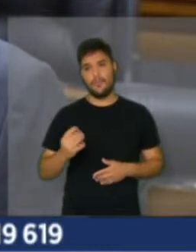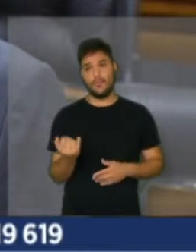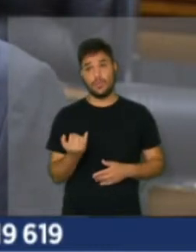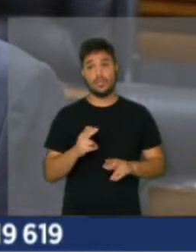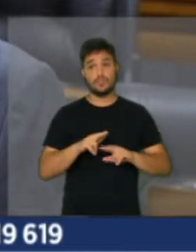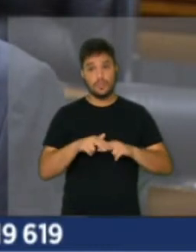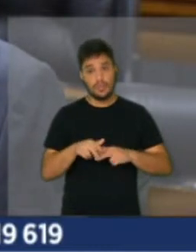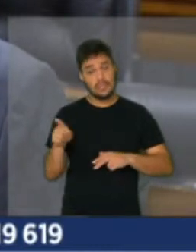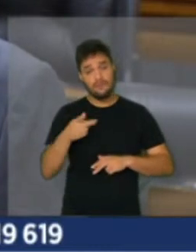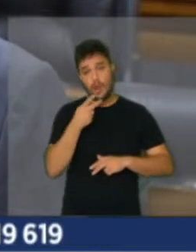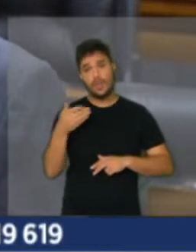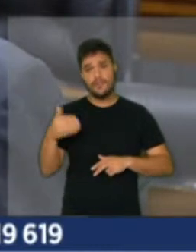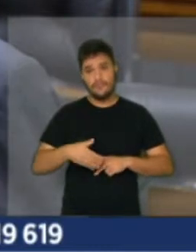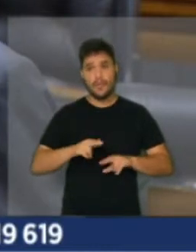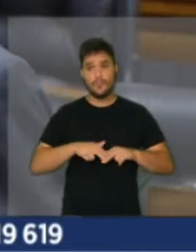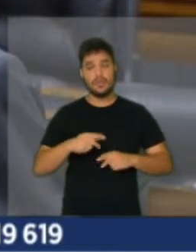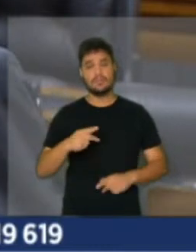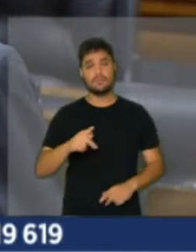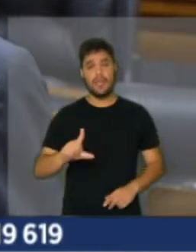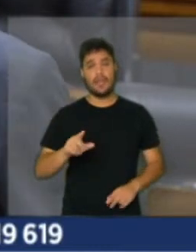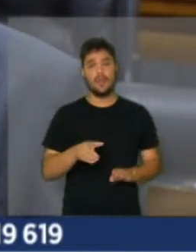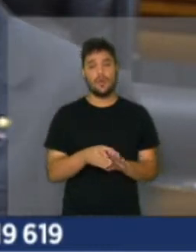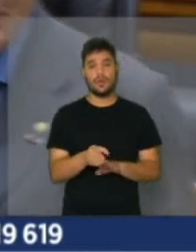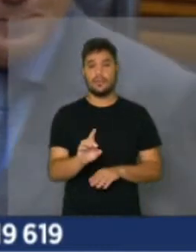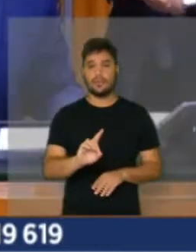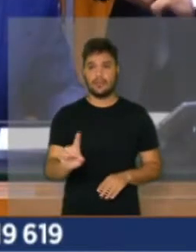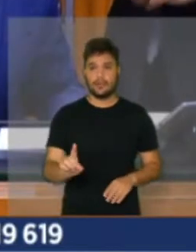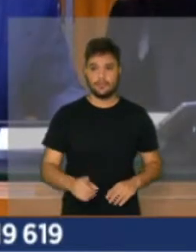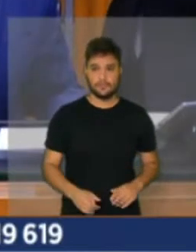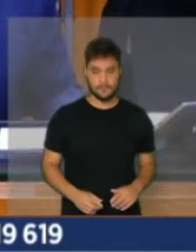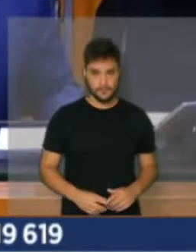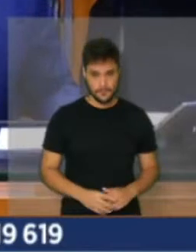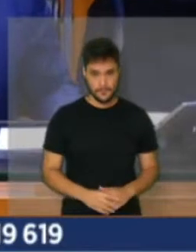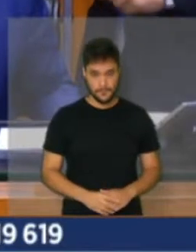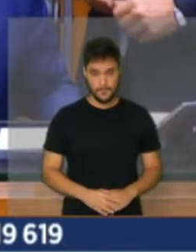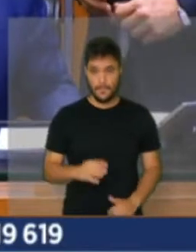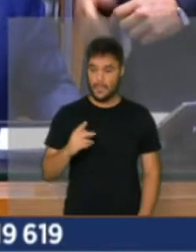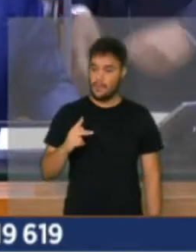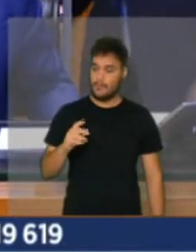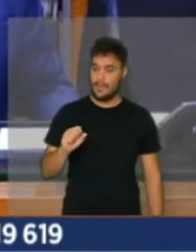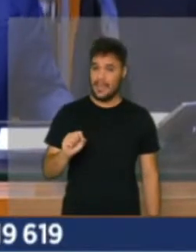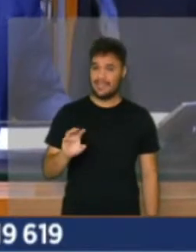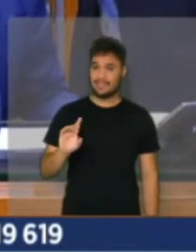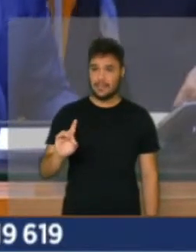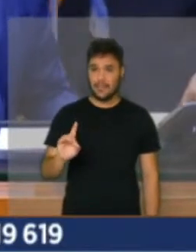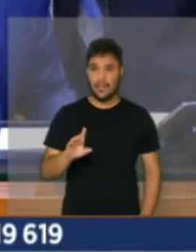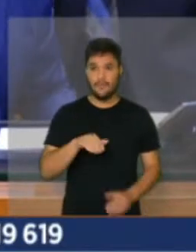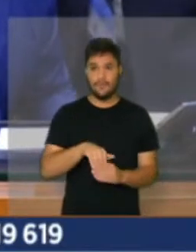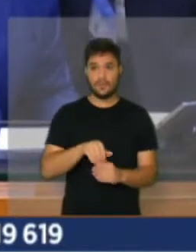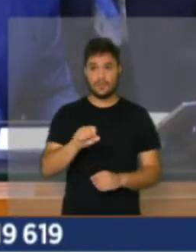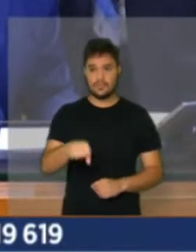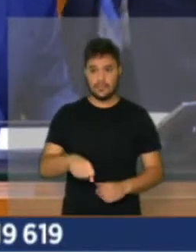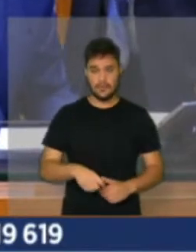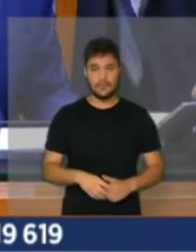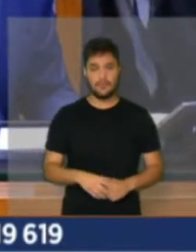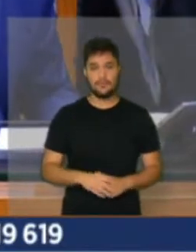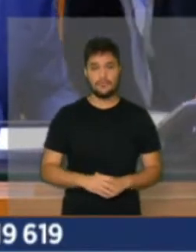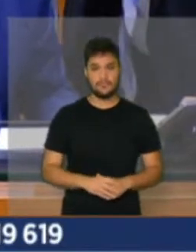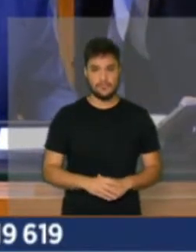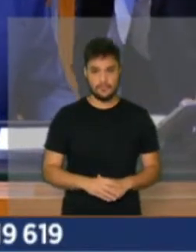ORIENTA NÃO. -- [PRESIDENTE]: PSD? [DEPUTADO]: PSD VOTA SIM, SENHOR PRESIDENTE. [PRESIDENTE]: PSD SIM, MDB? [DEPUTADO]: SENHOR PRESIDENTE, SEM DÚVIDA